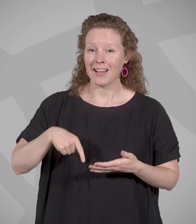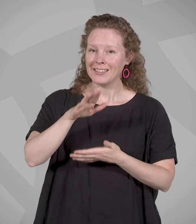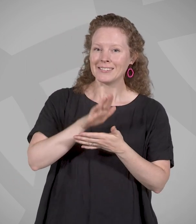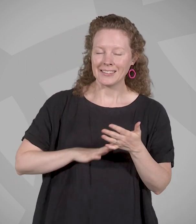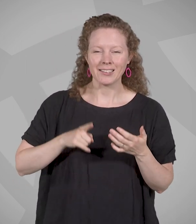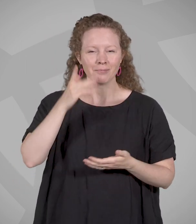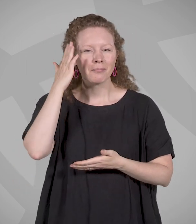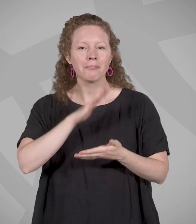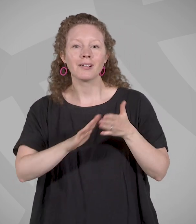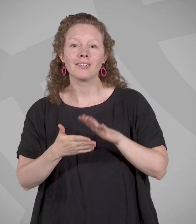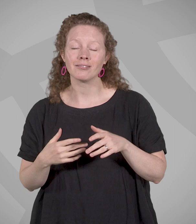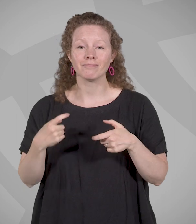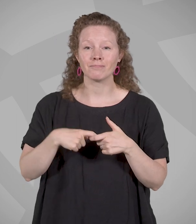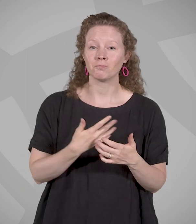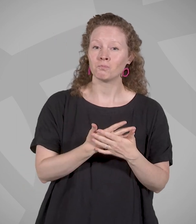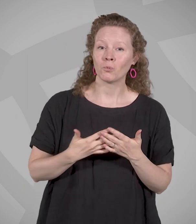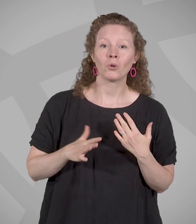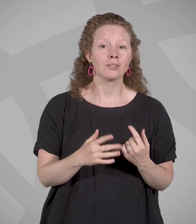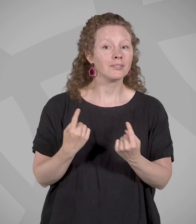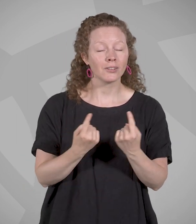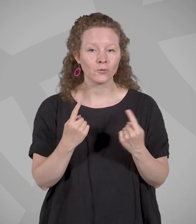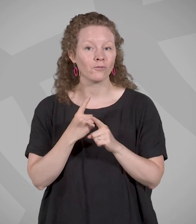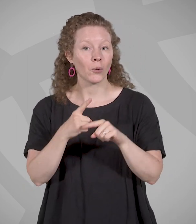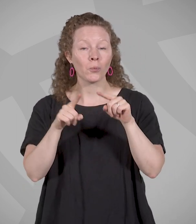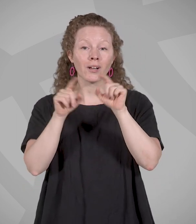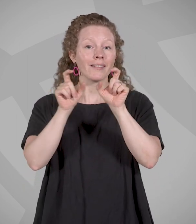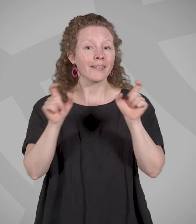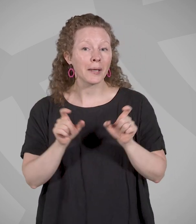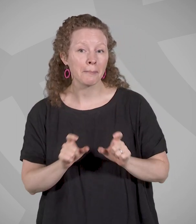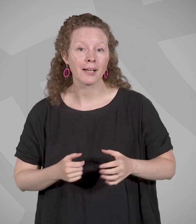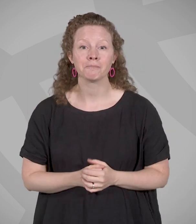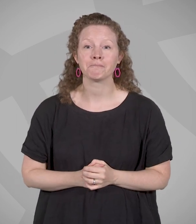Tällä sivulla voit tutustua tarkemmin suomenruotsalaisen viittomakielen kielelliseen tilanteeseen eri teemojen mukaan.